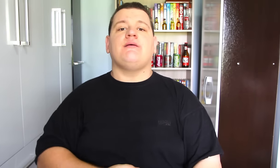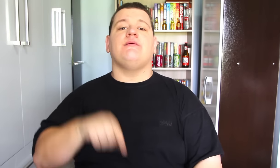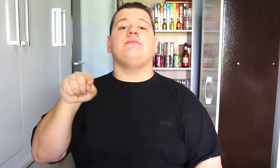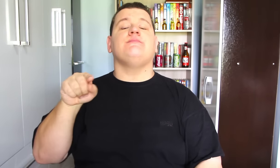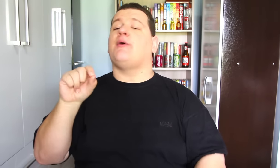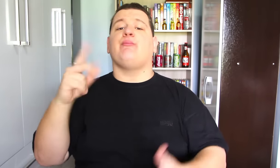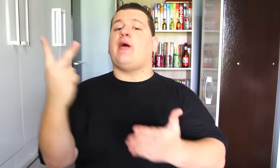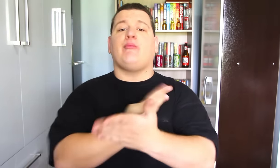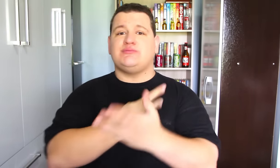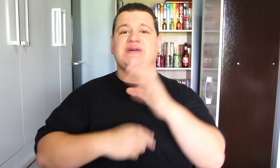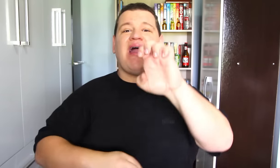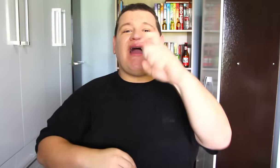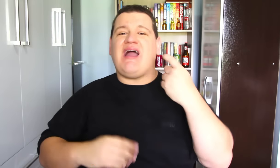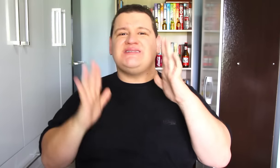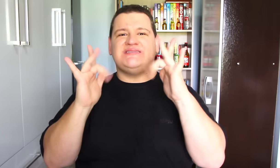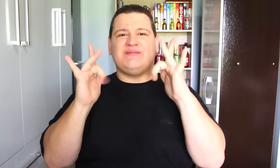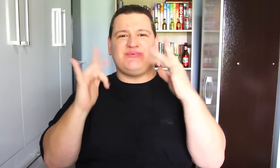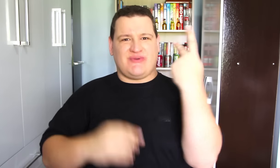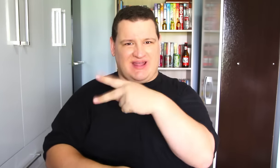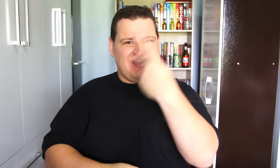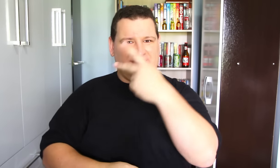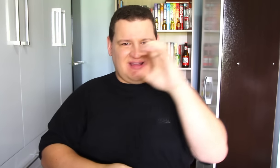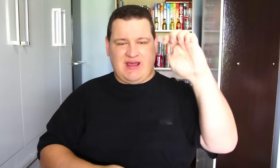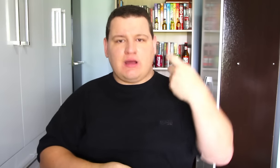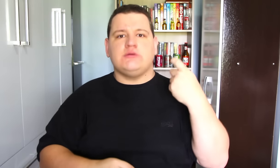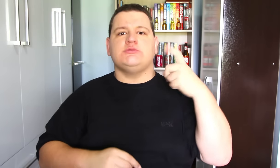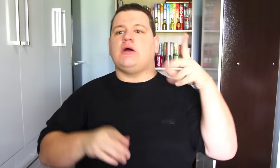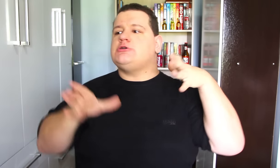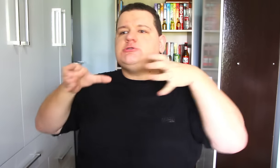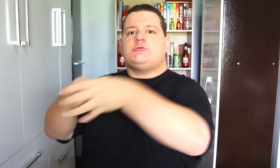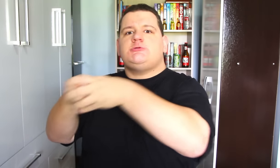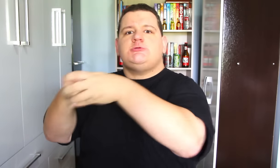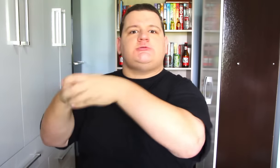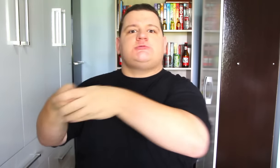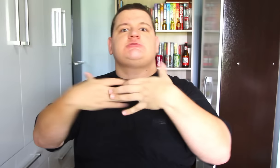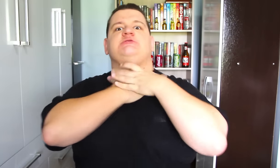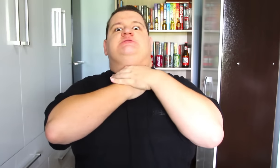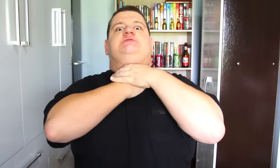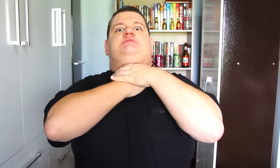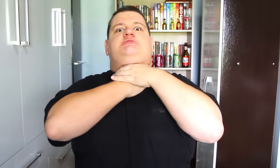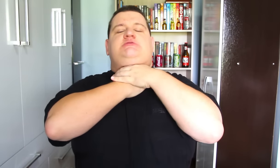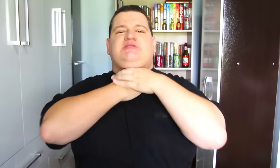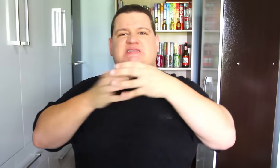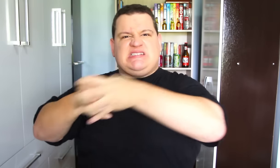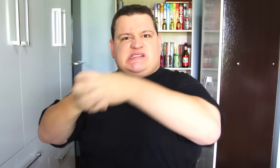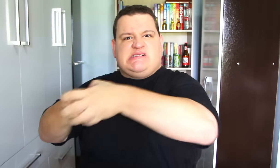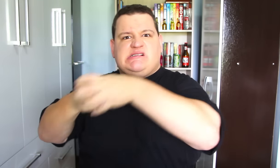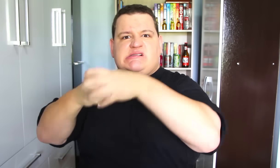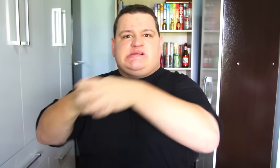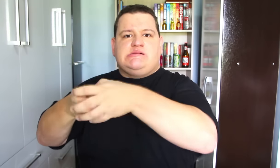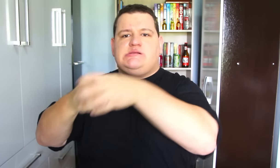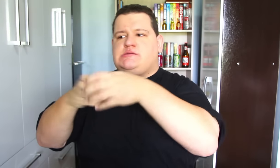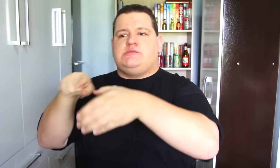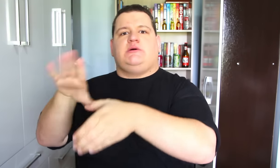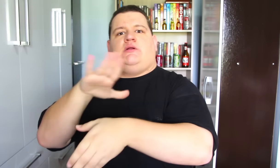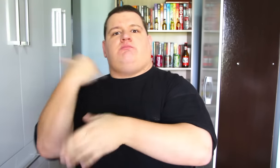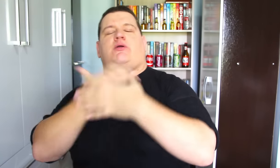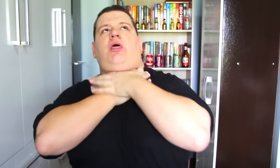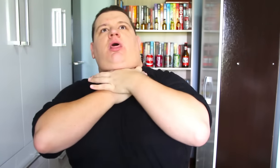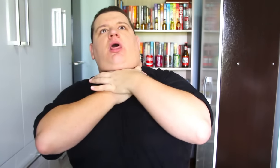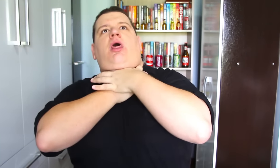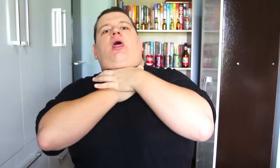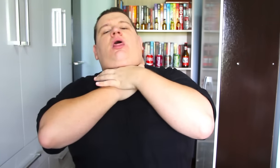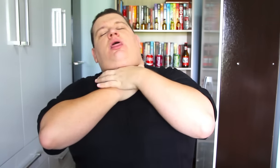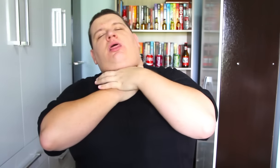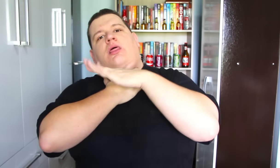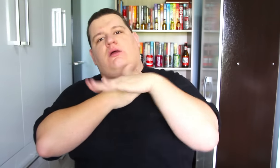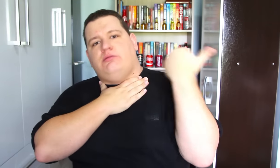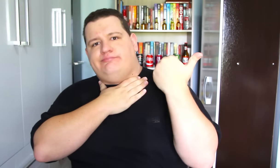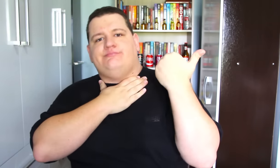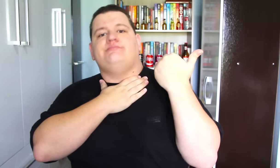foi estrangulada pelo ex-namorado.